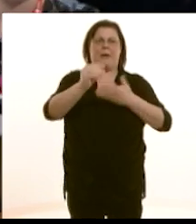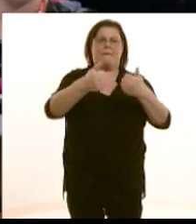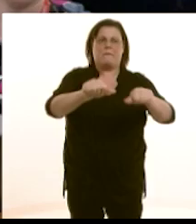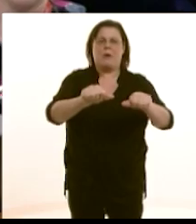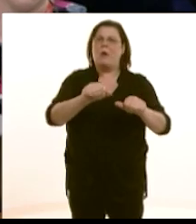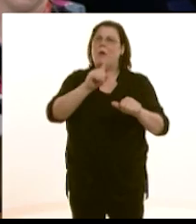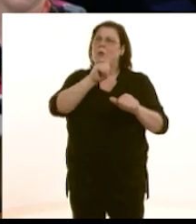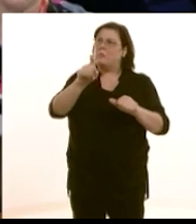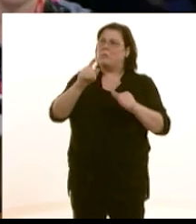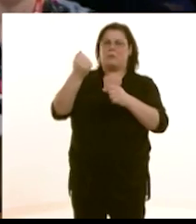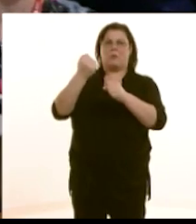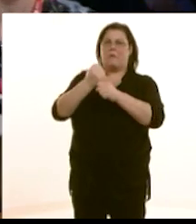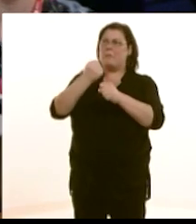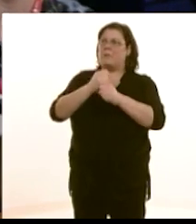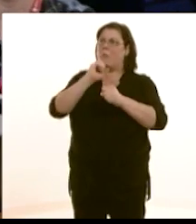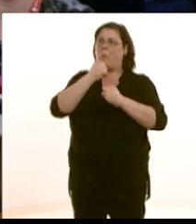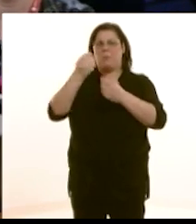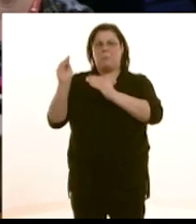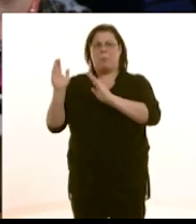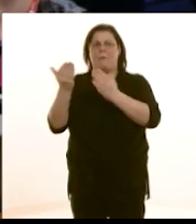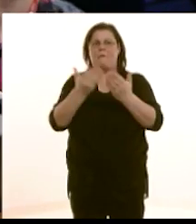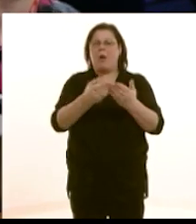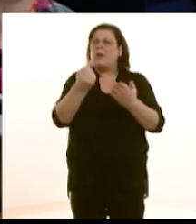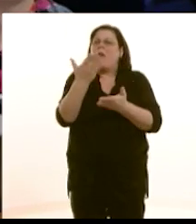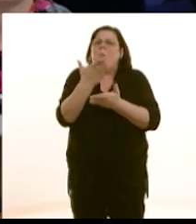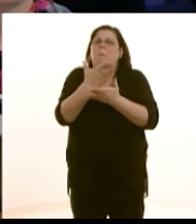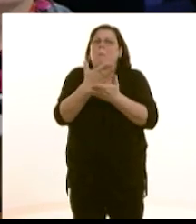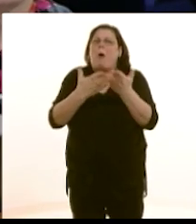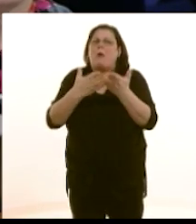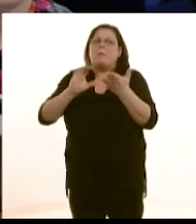rhyw ffordd o gynnig rhyw rhandaliad fechan, efallai, yn gynharach, er mwyn sicrhau nad